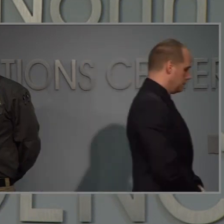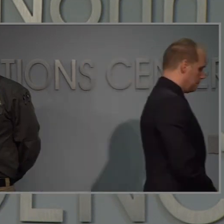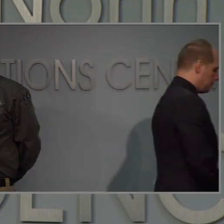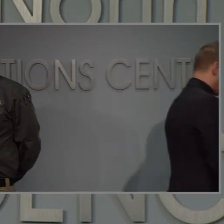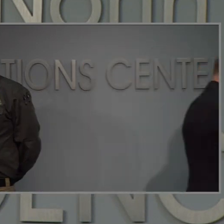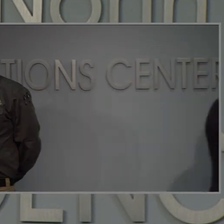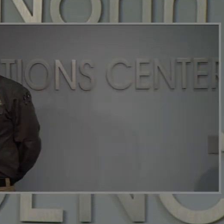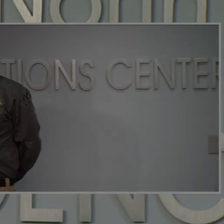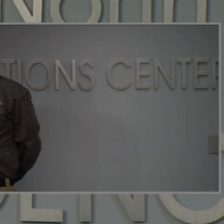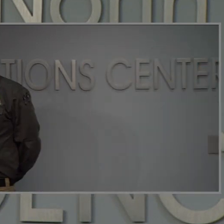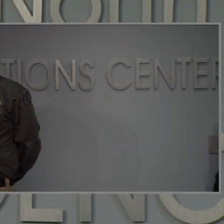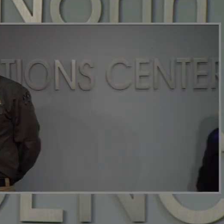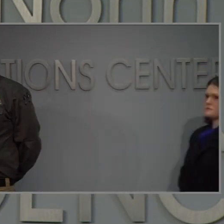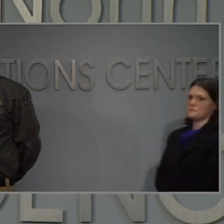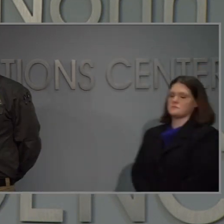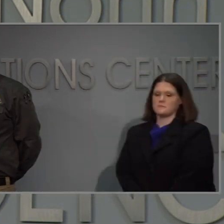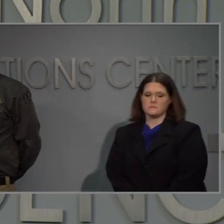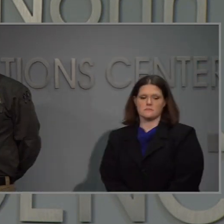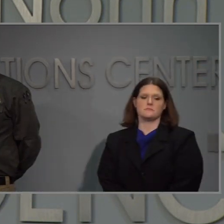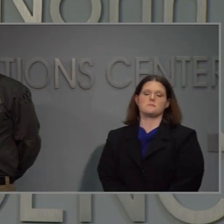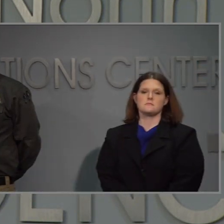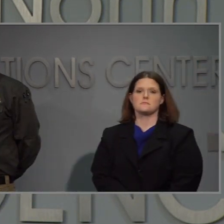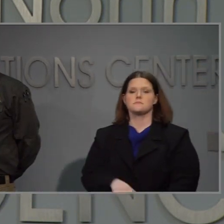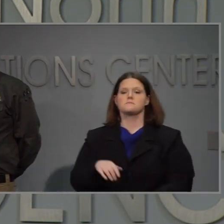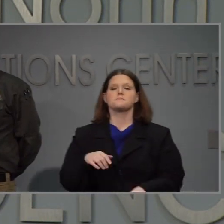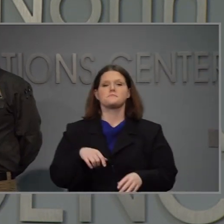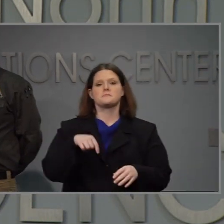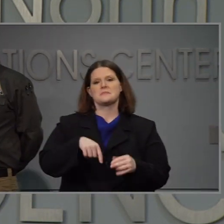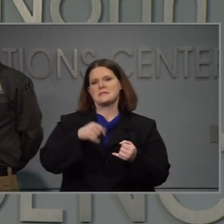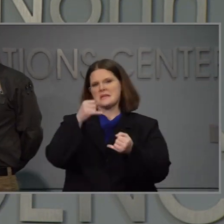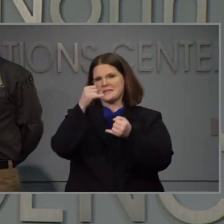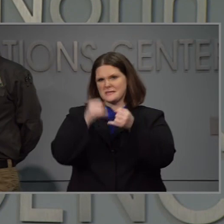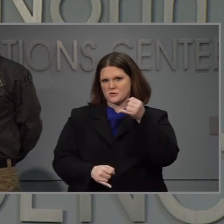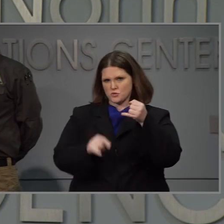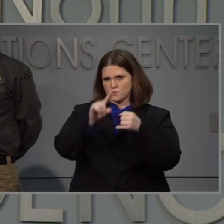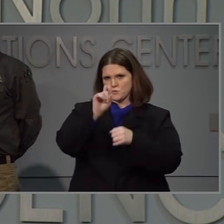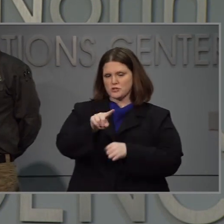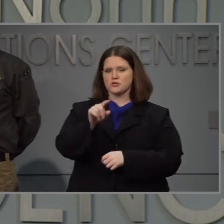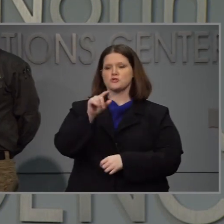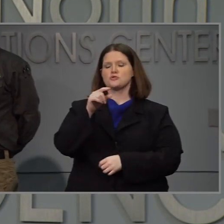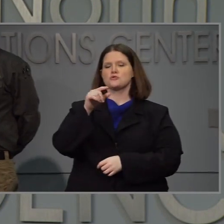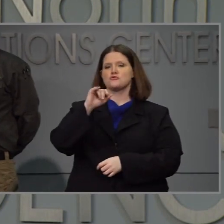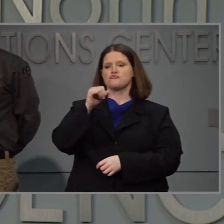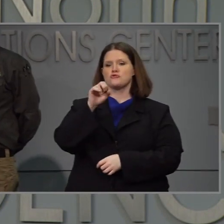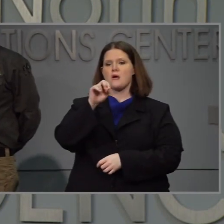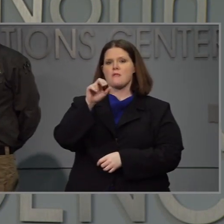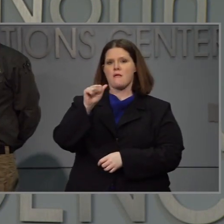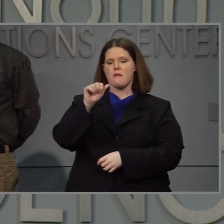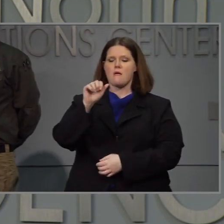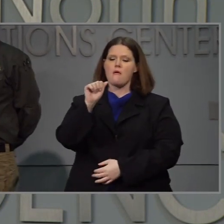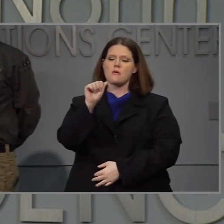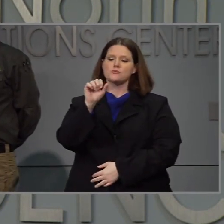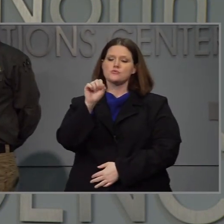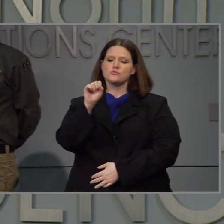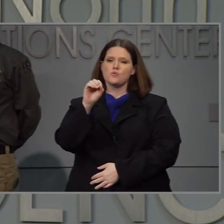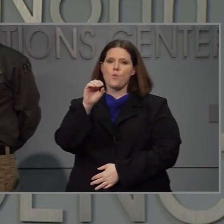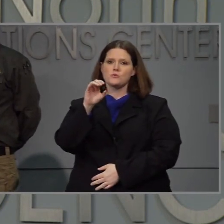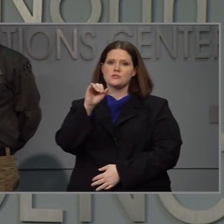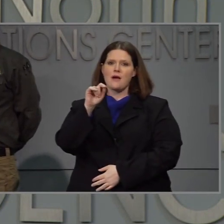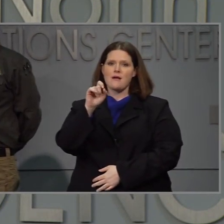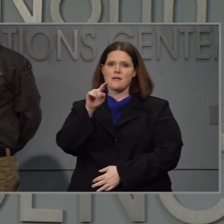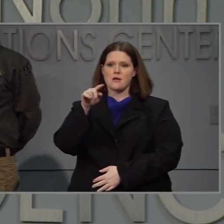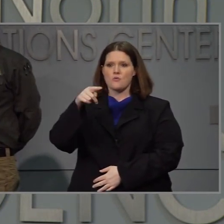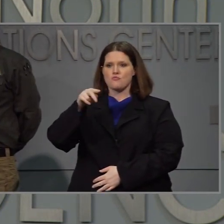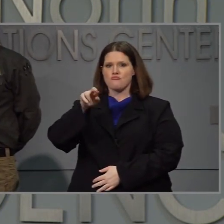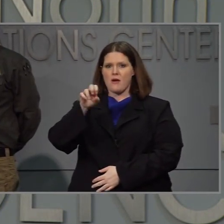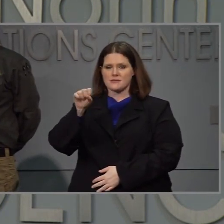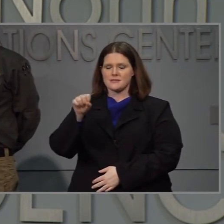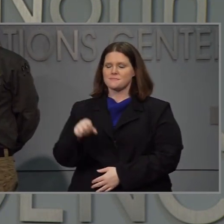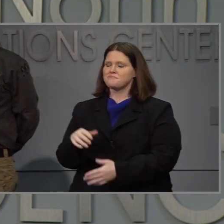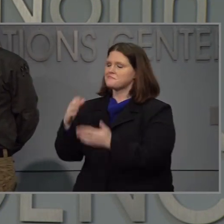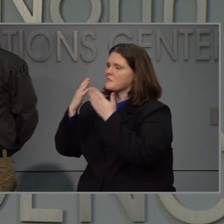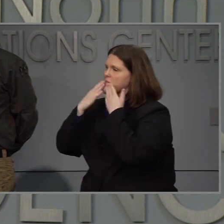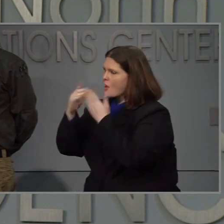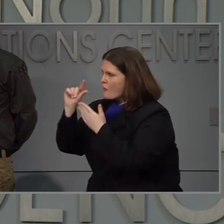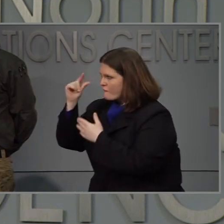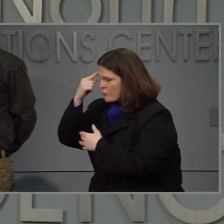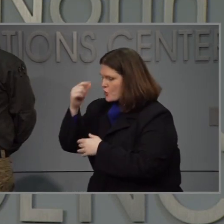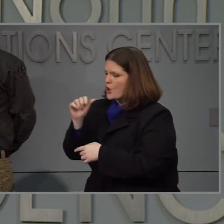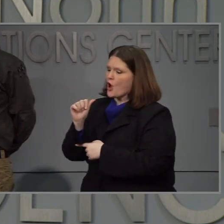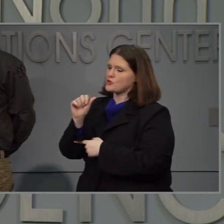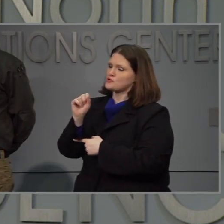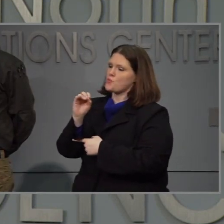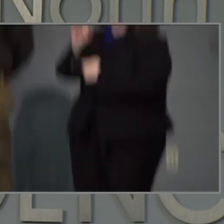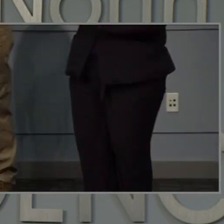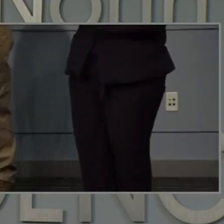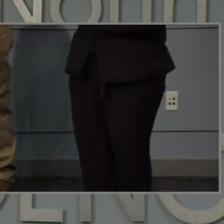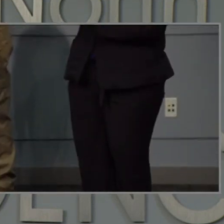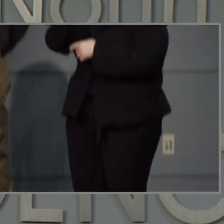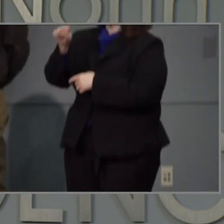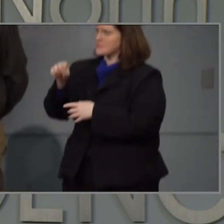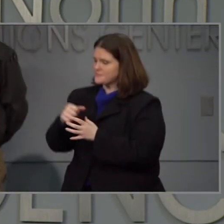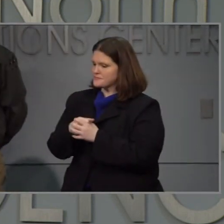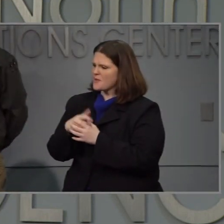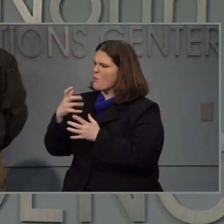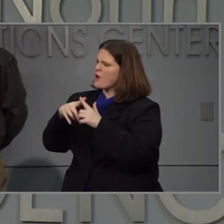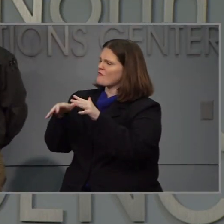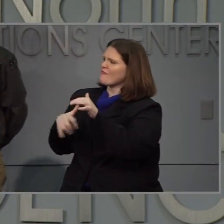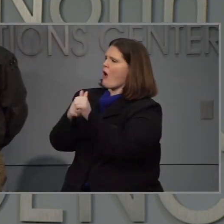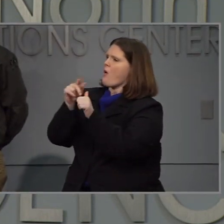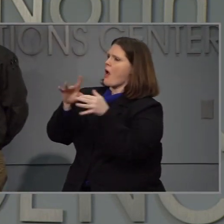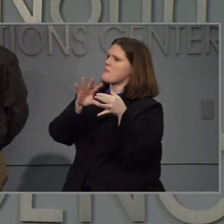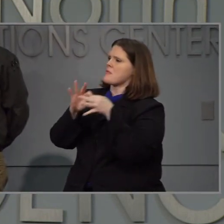hacer esto gracias siguiente pregunta.